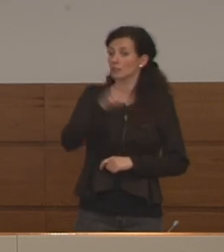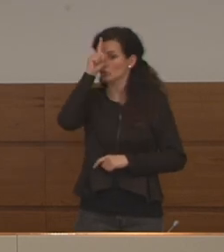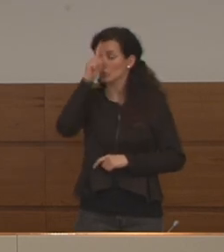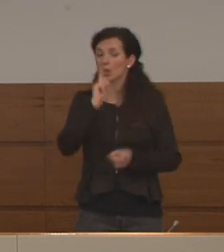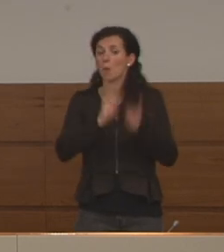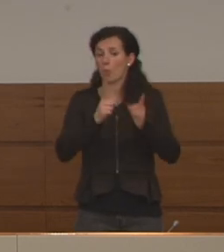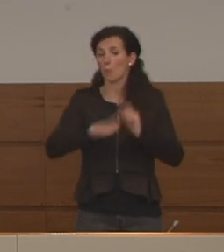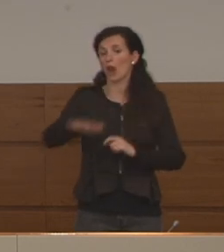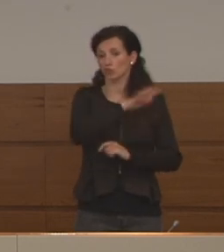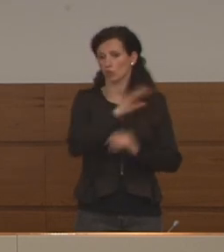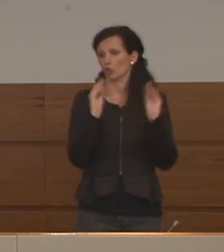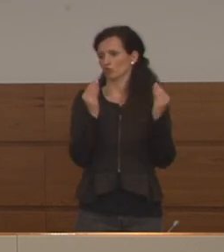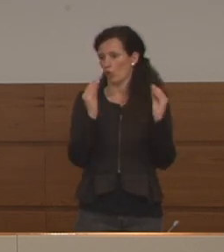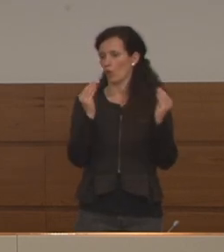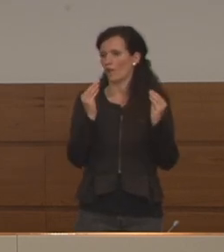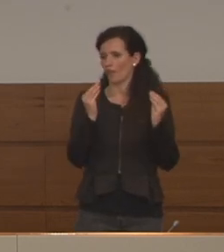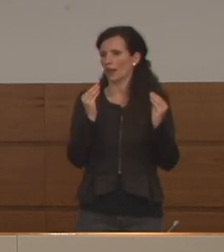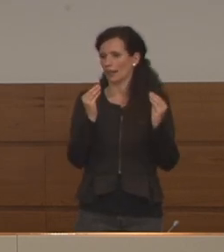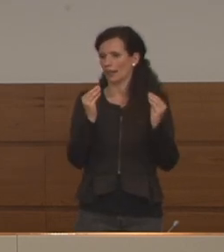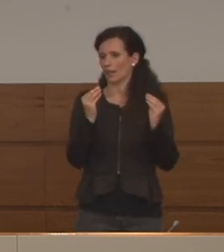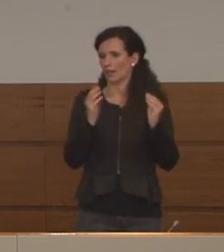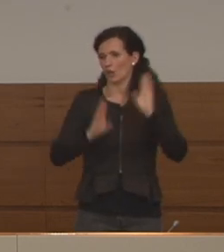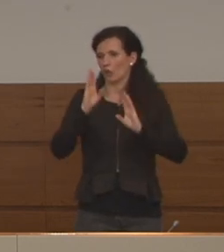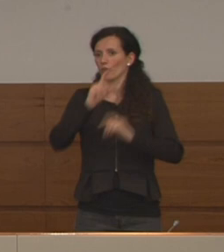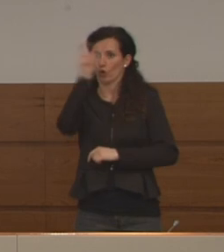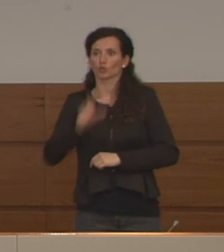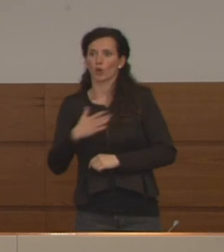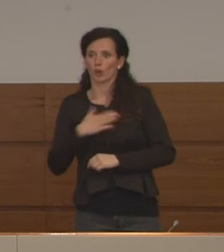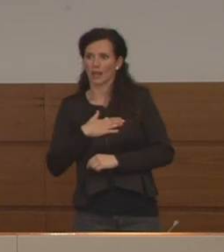giovane quella italiana. Quindi in linea teorica dovrebbe essere simile.